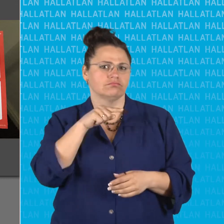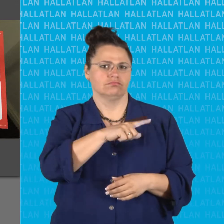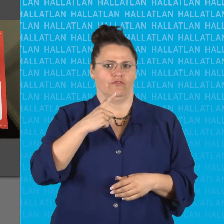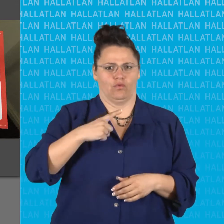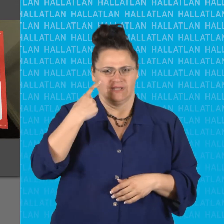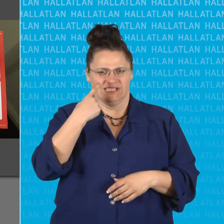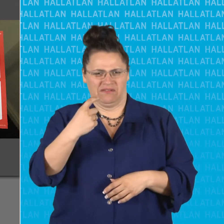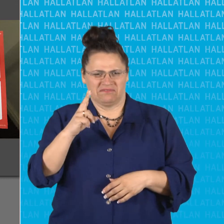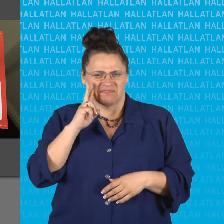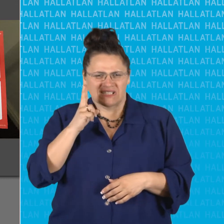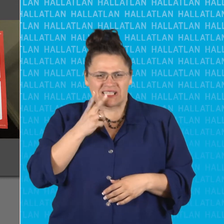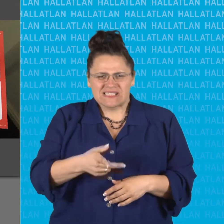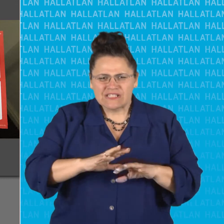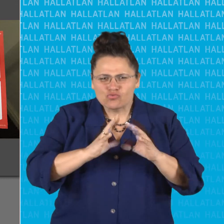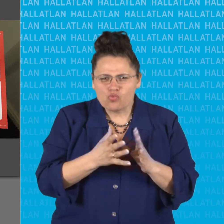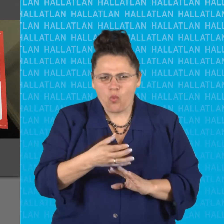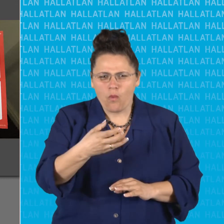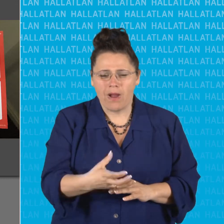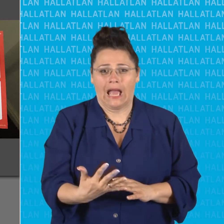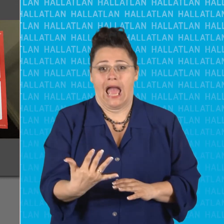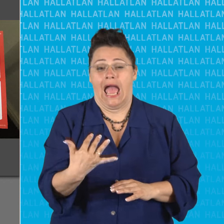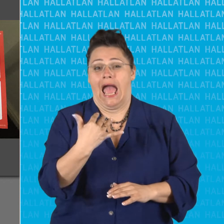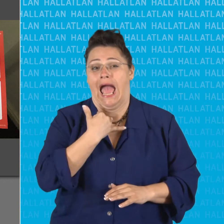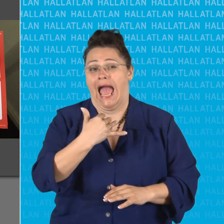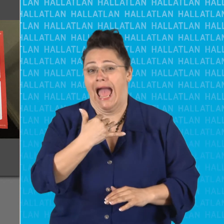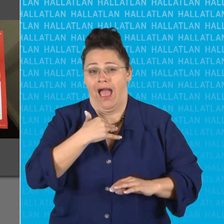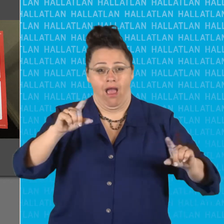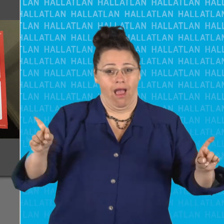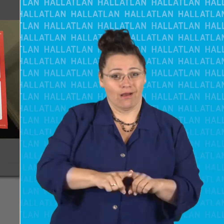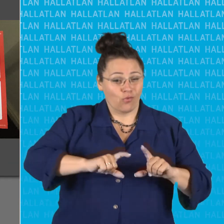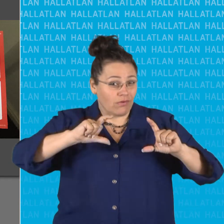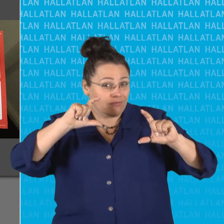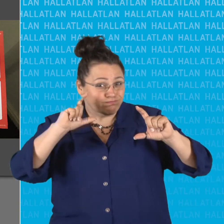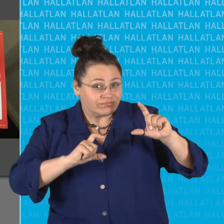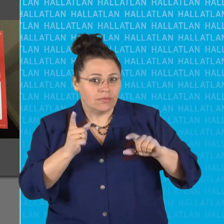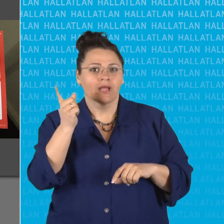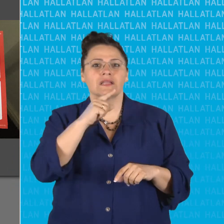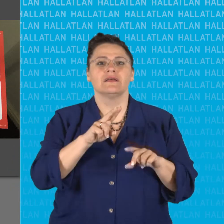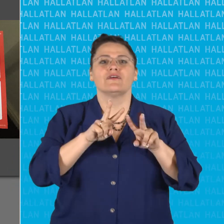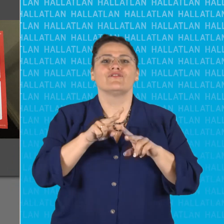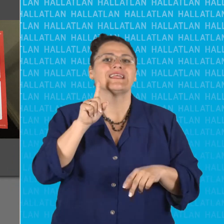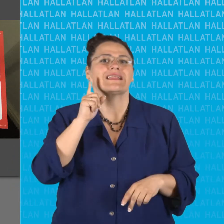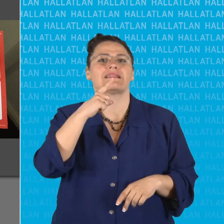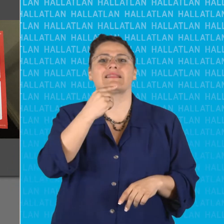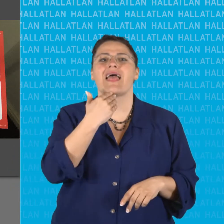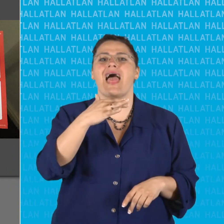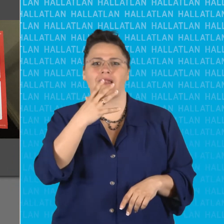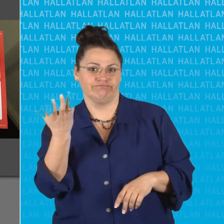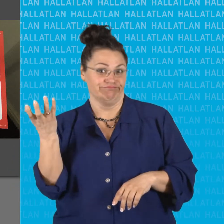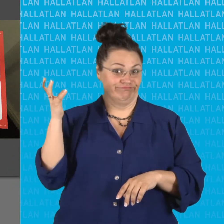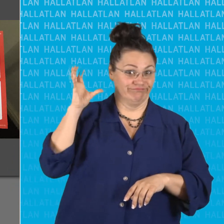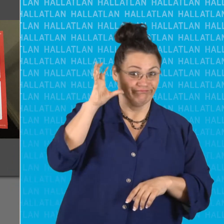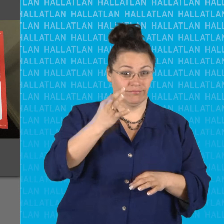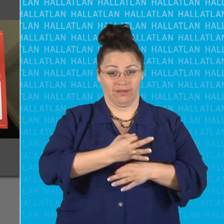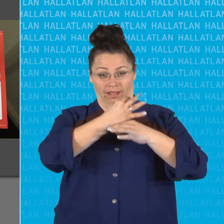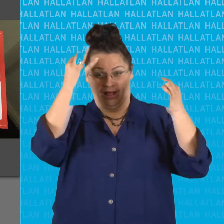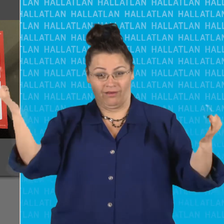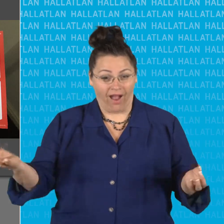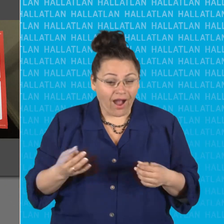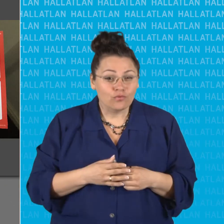a Twitter-oldalán megosztotta az esetet, amit roppant viccesnek talált.